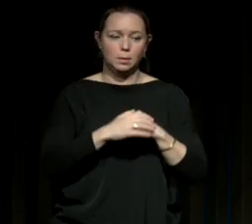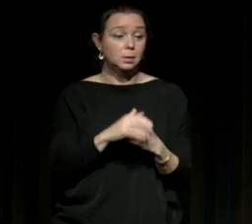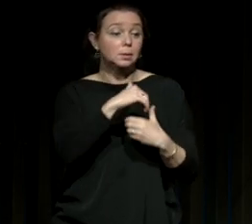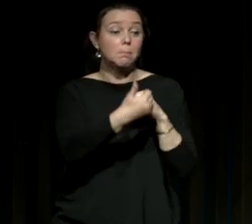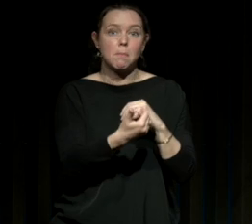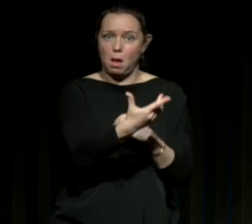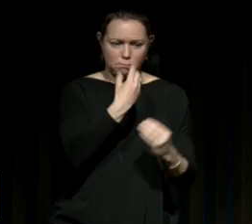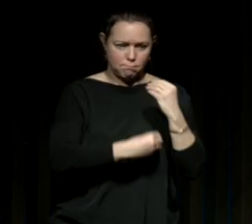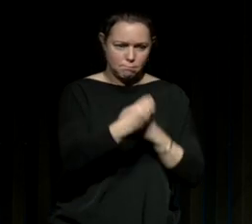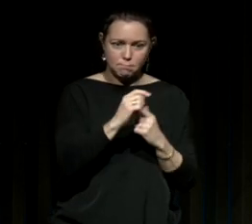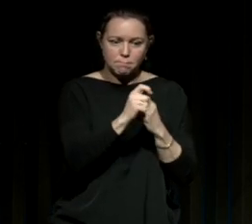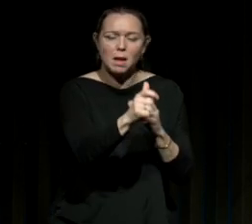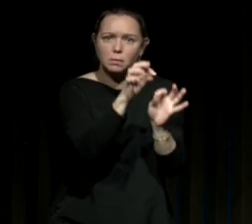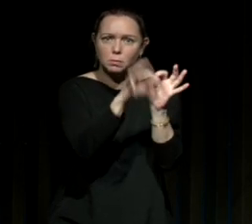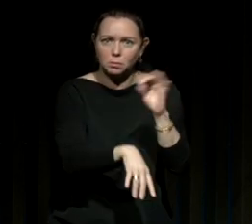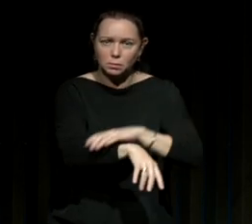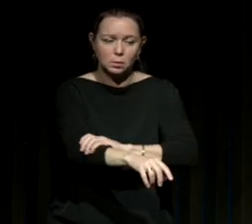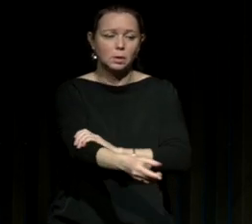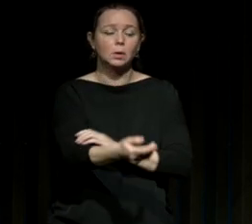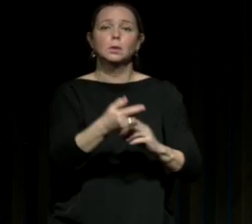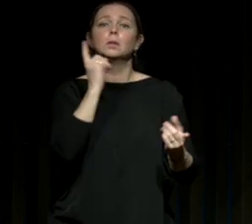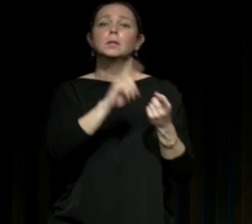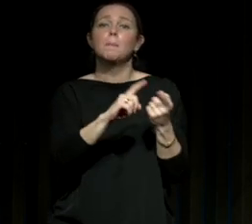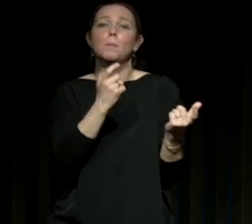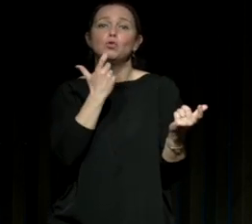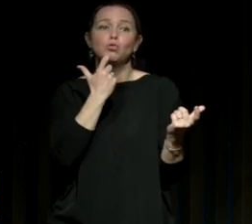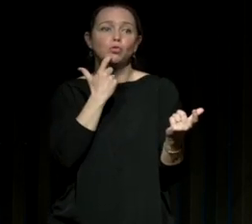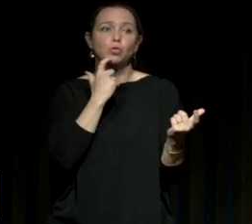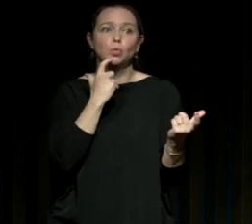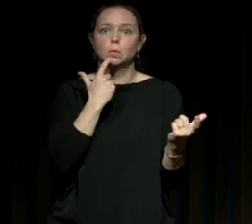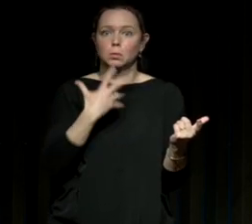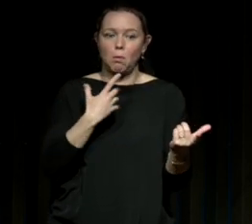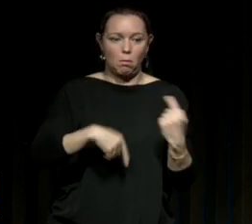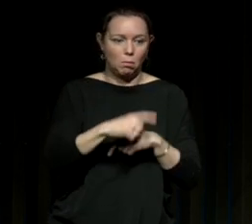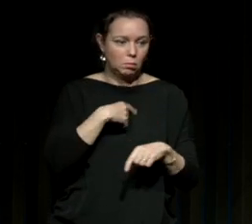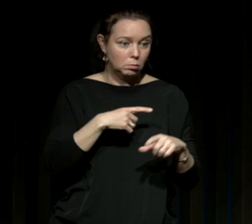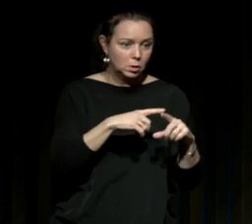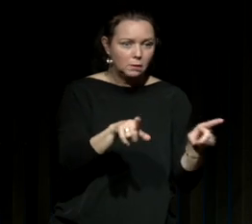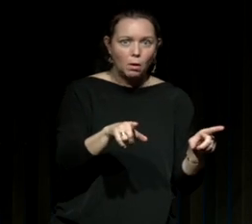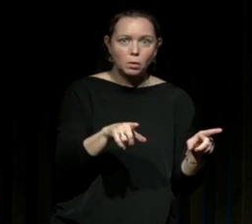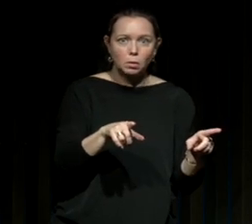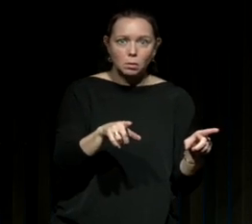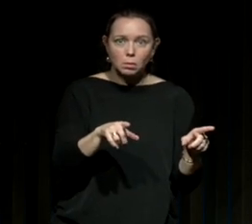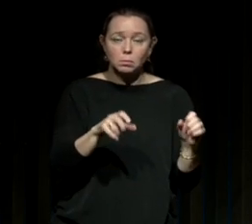en terme de 2 réponse glycémique est tout à fait différente c'est très bien aussi illustré sur le